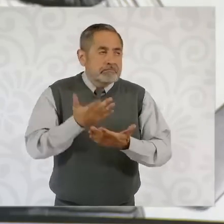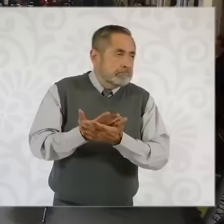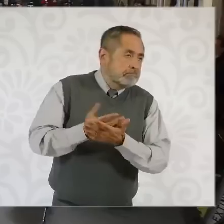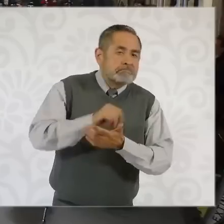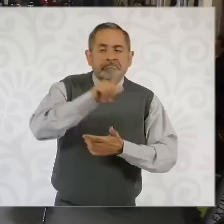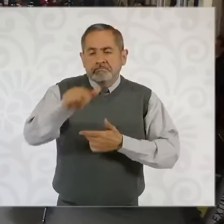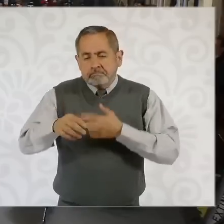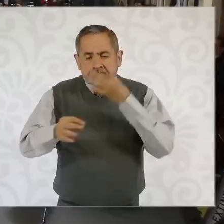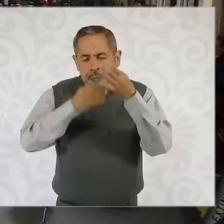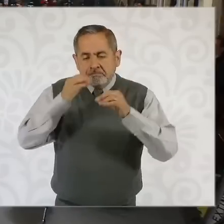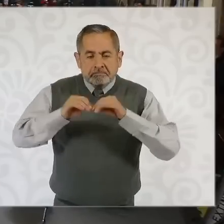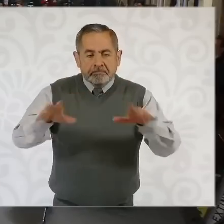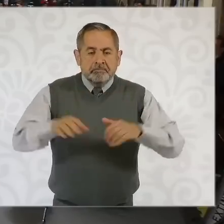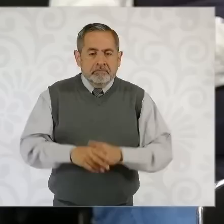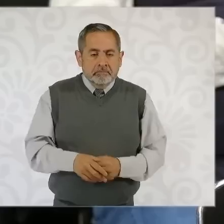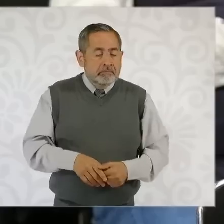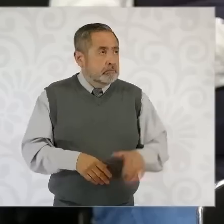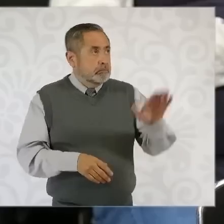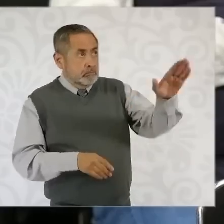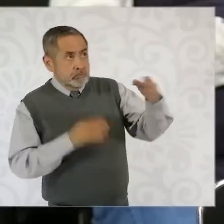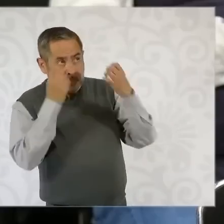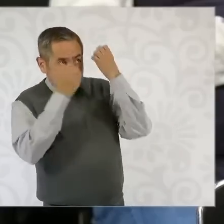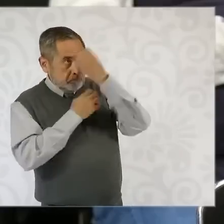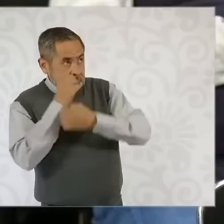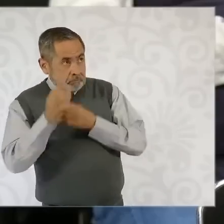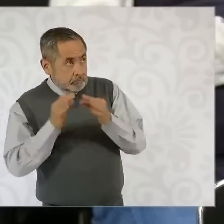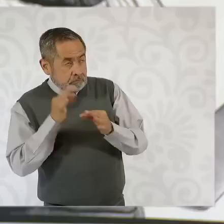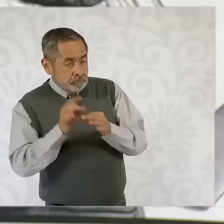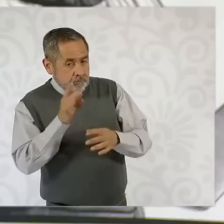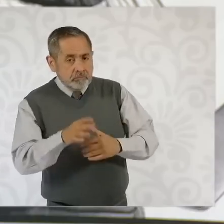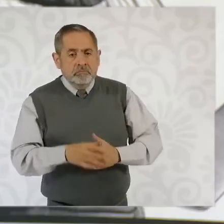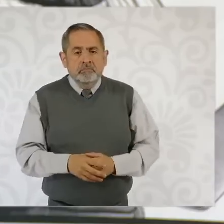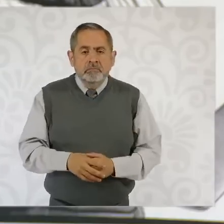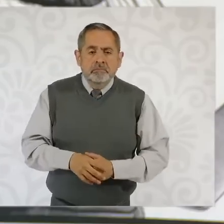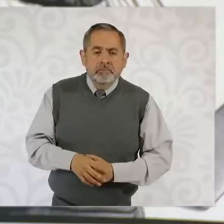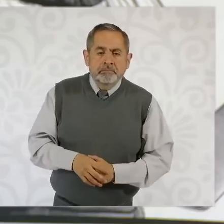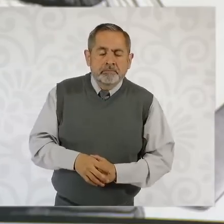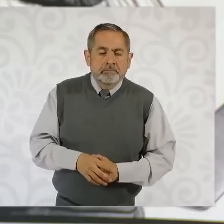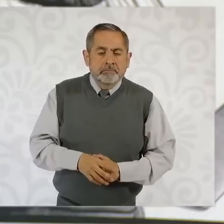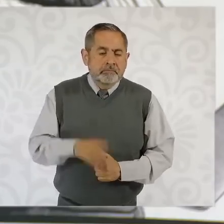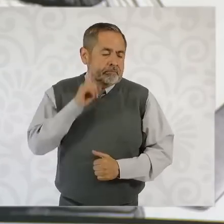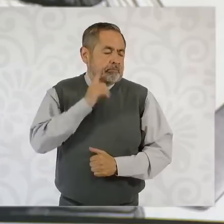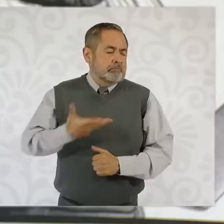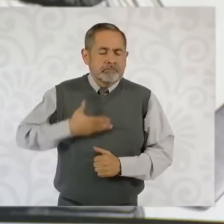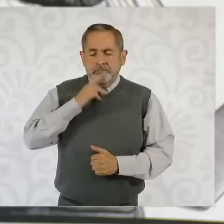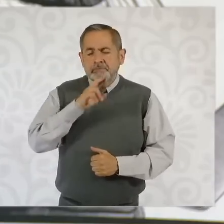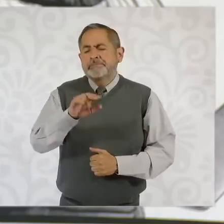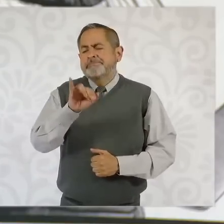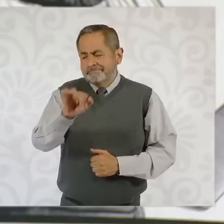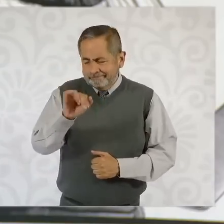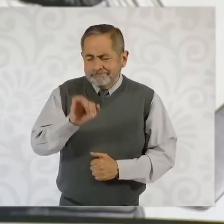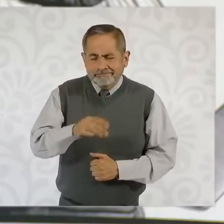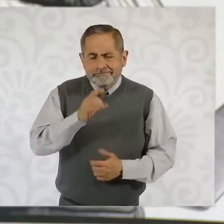Las evaluaciones que se comentó al inicio sí se envía nos enviamos información permanentemente